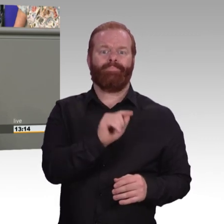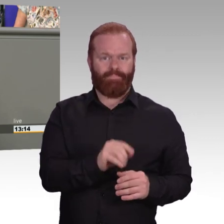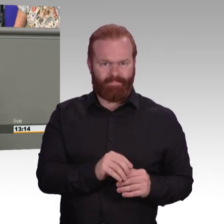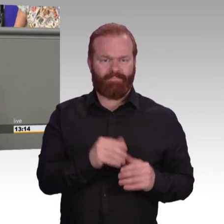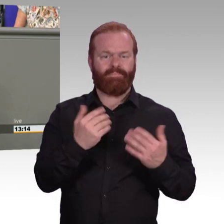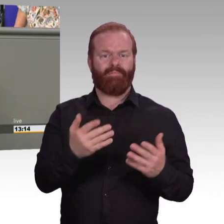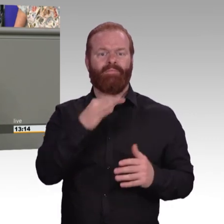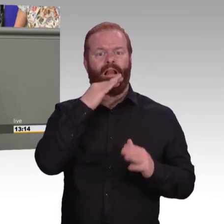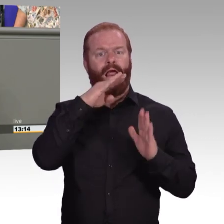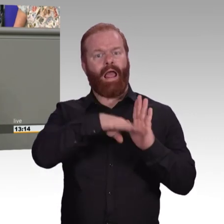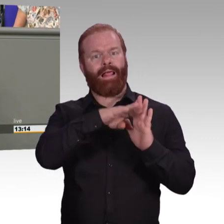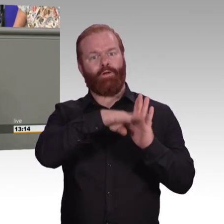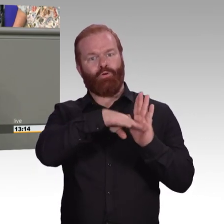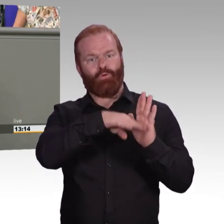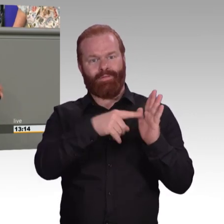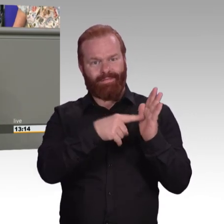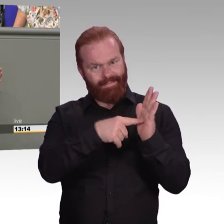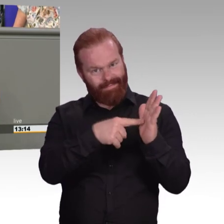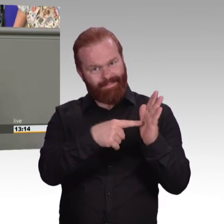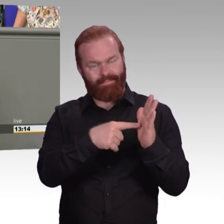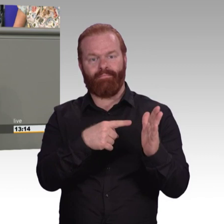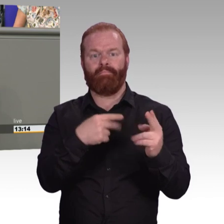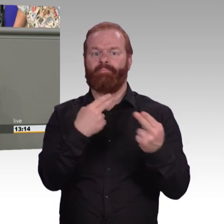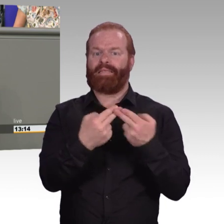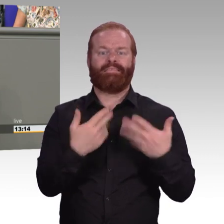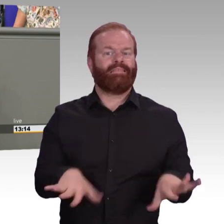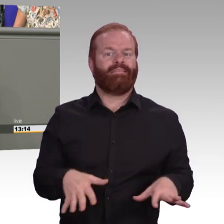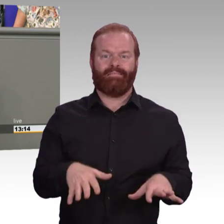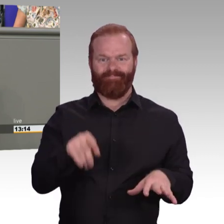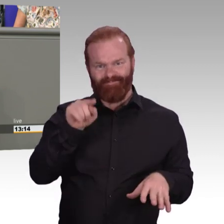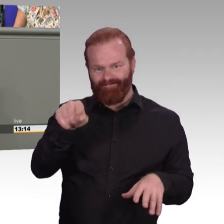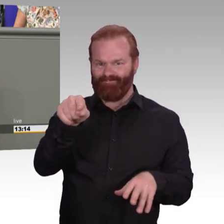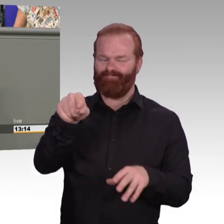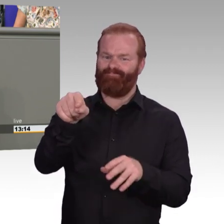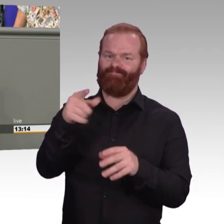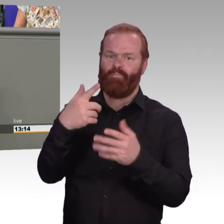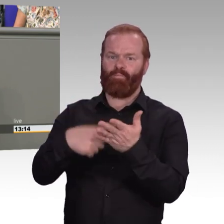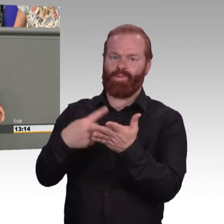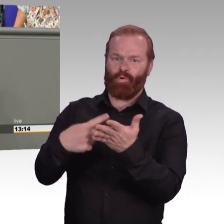Es ist nicht akzeptabel, dass wir im Bereich der Kinderpornographie einen niedrigeren Strafrahmen haben,